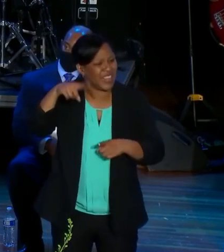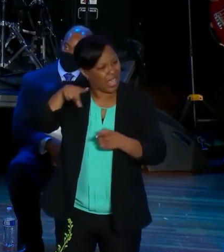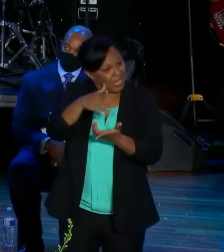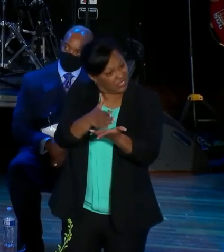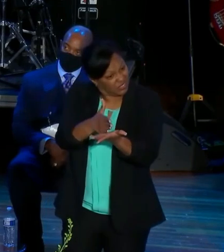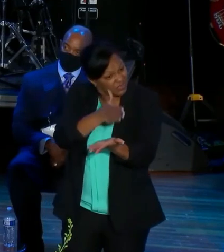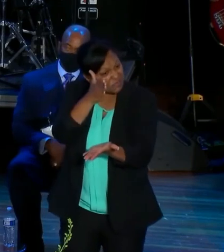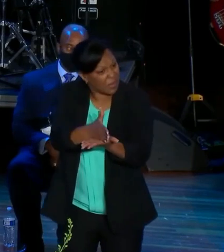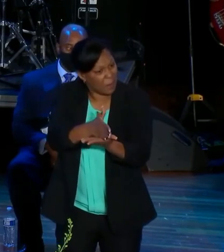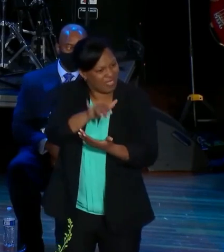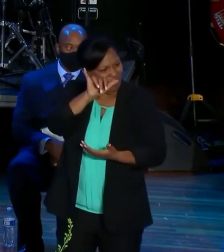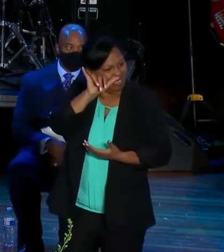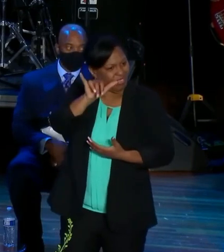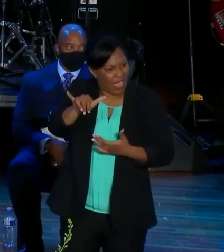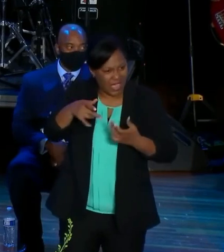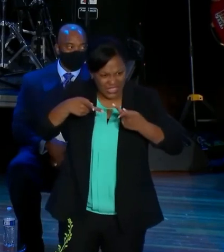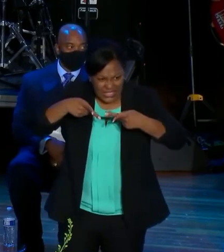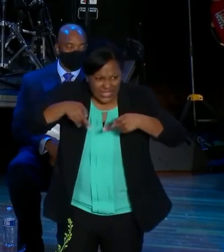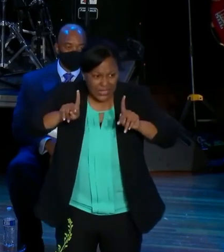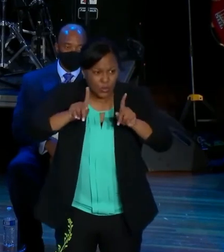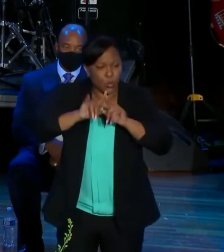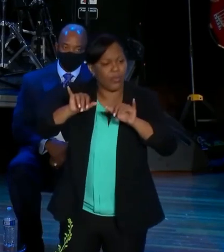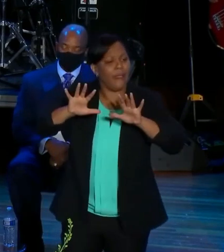Det finns särskilda slags policies som behöver komma